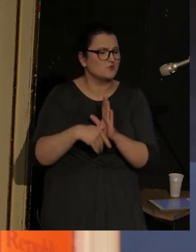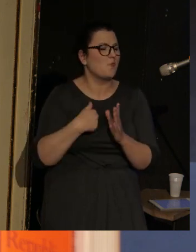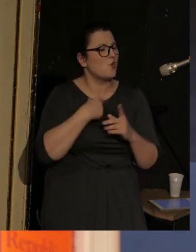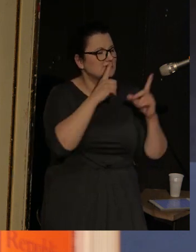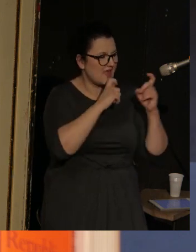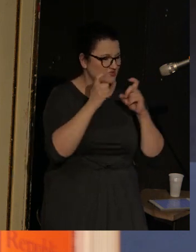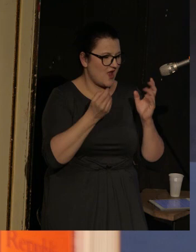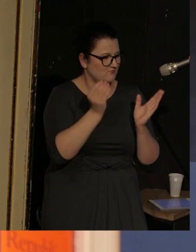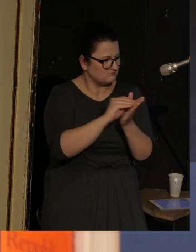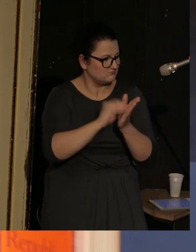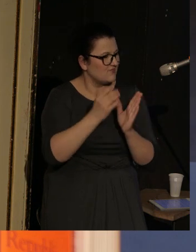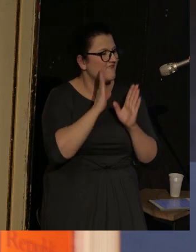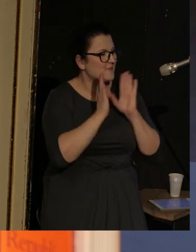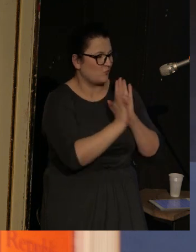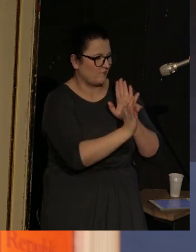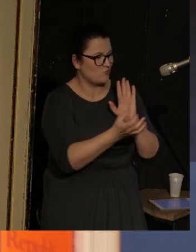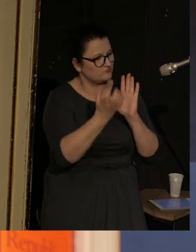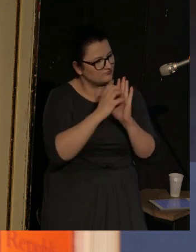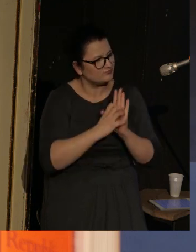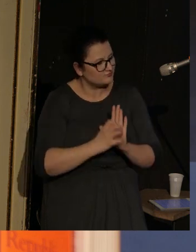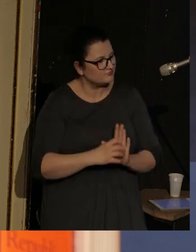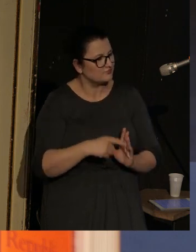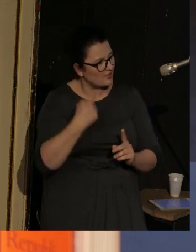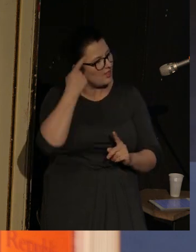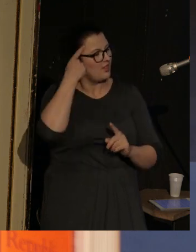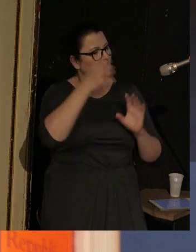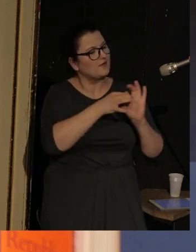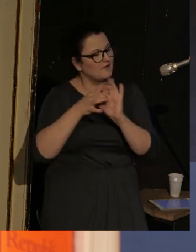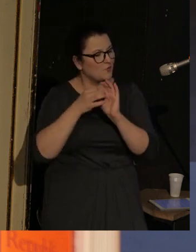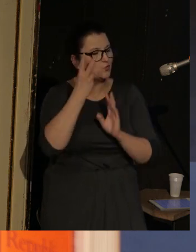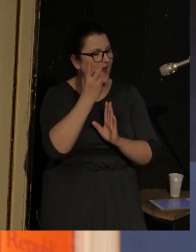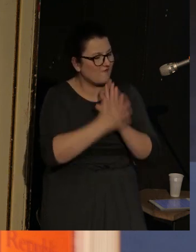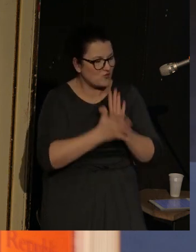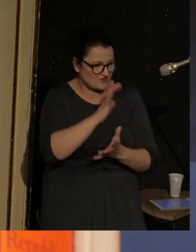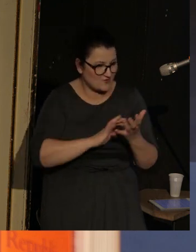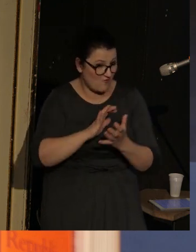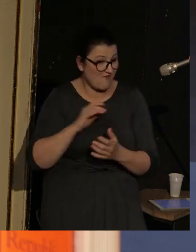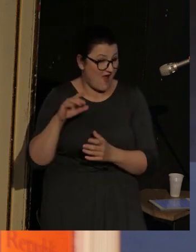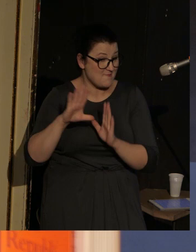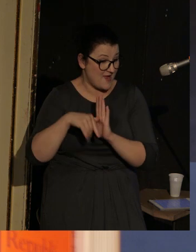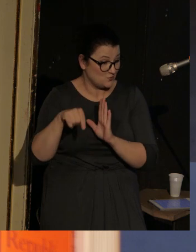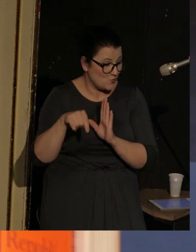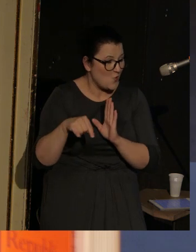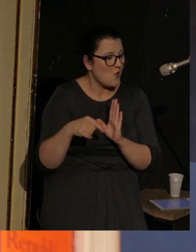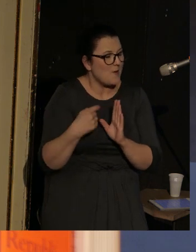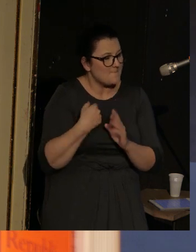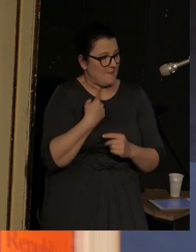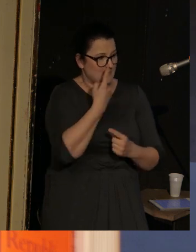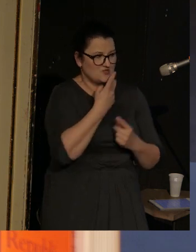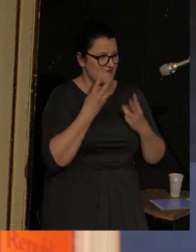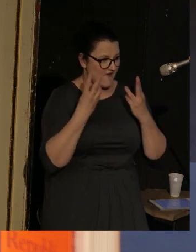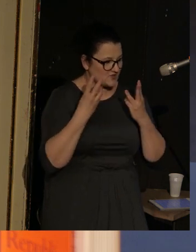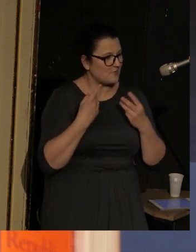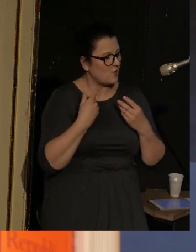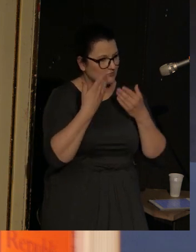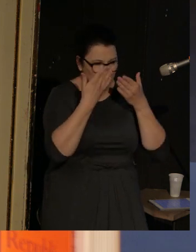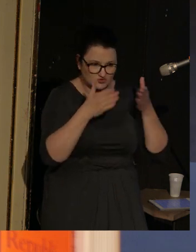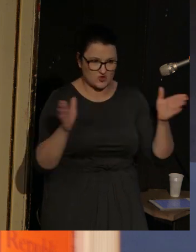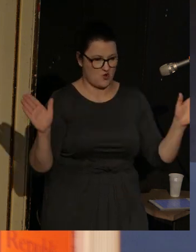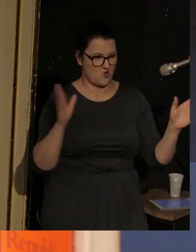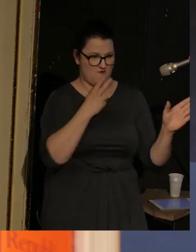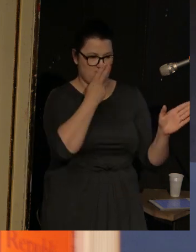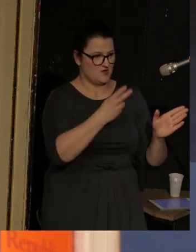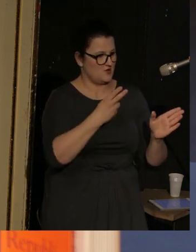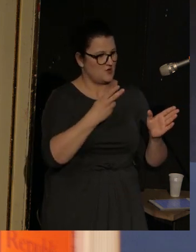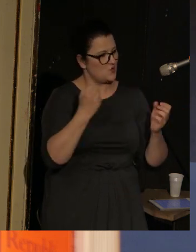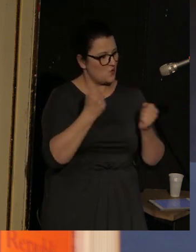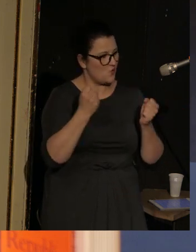I te zdjęcia odnoszą się do przeszłości wojennej, do drugiej wojny światowej, co pozwala rozszerzyć obraz mitycznego miasteczka Vasenki,